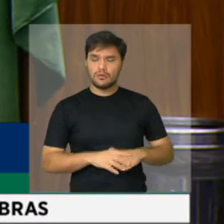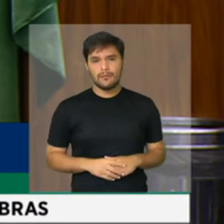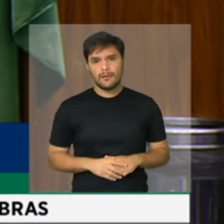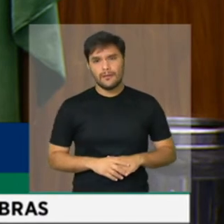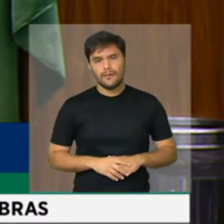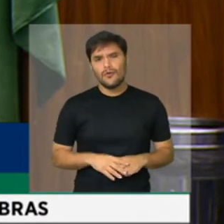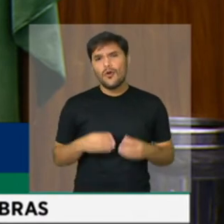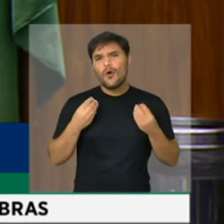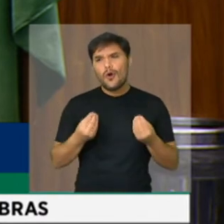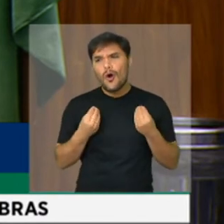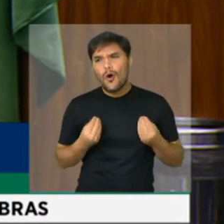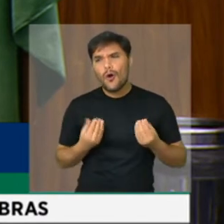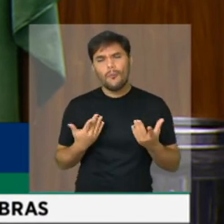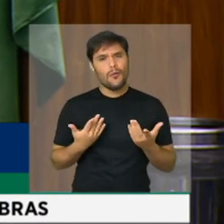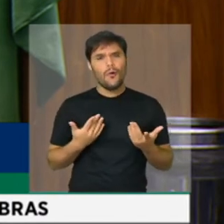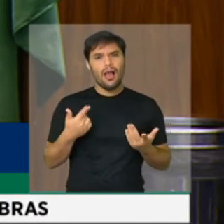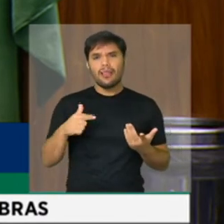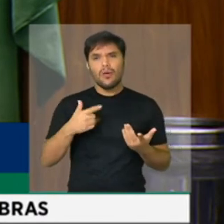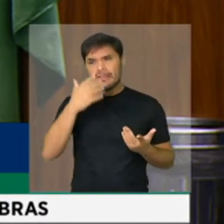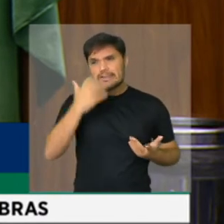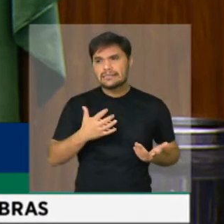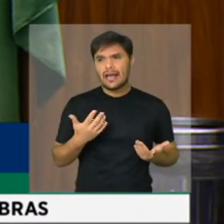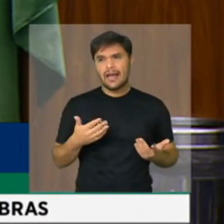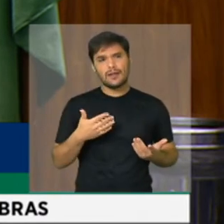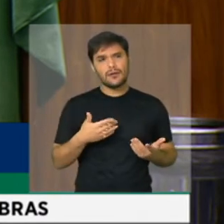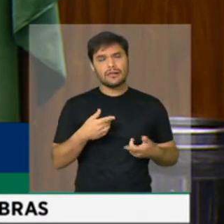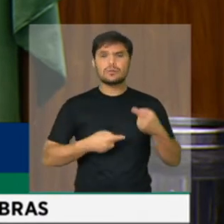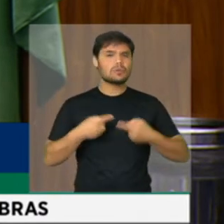MODIFICAR O RELATÓRIO. REPARE O NÍVEL DE INCONSISTÊNCIA QUE TEM NESSE DEBATE. E QUE VAI TER CONSEQUÊNCIA DIRETA